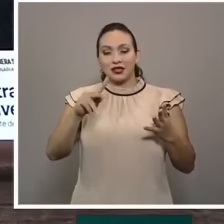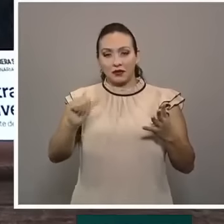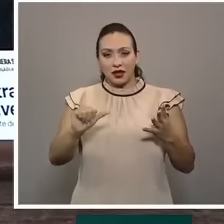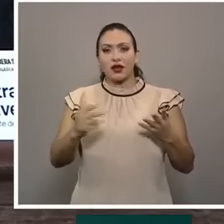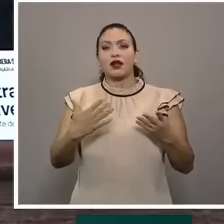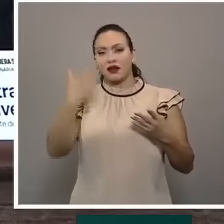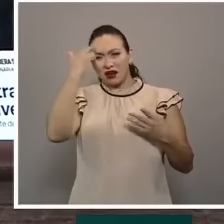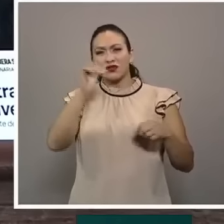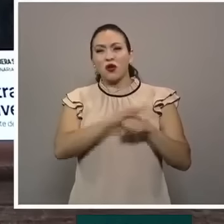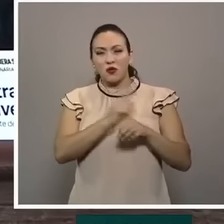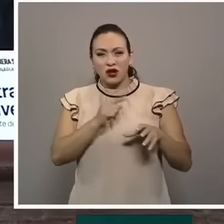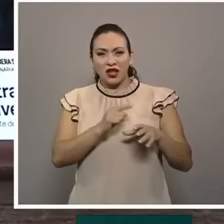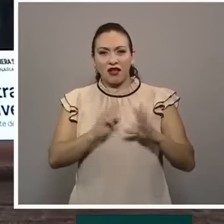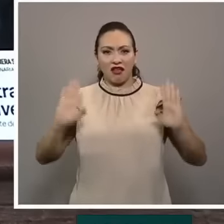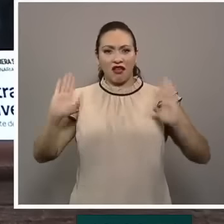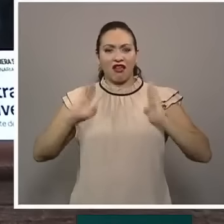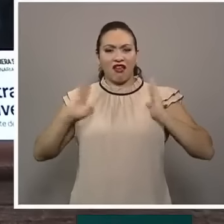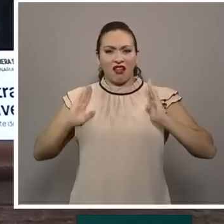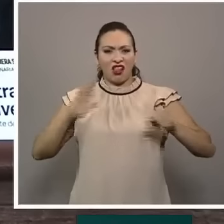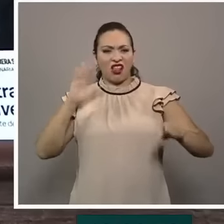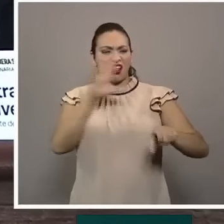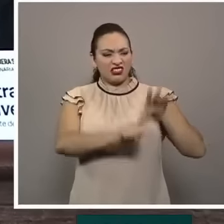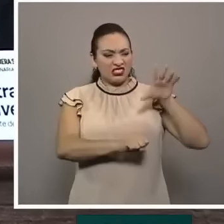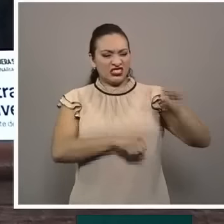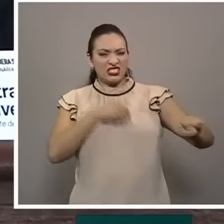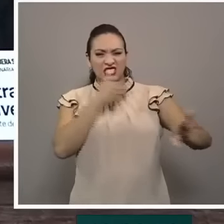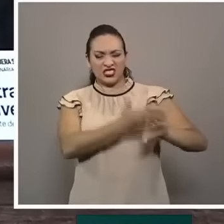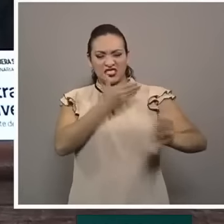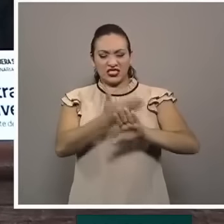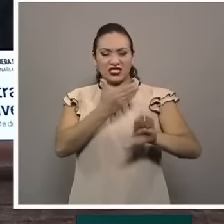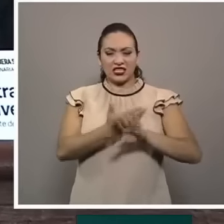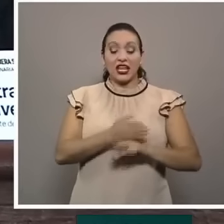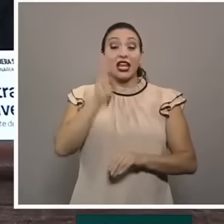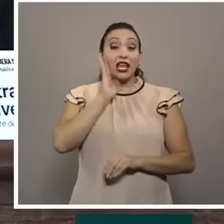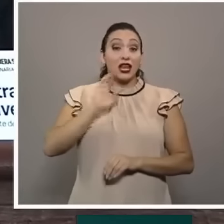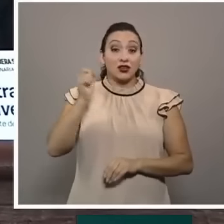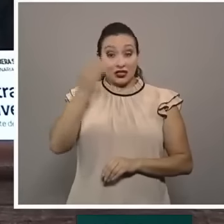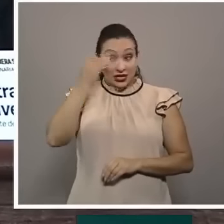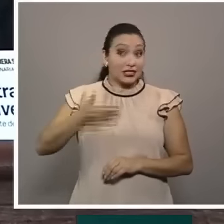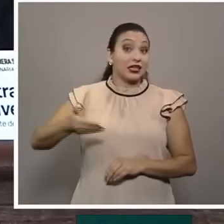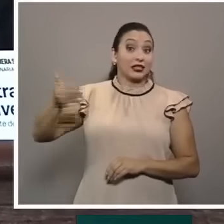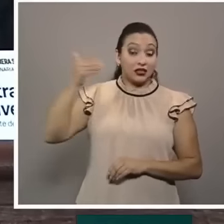ejército realista y al deseo de los ministros de la época, por cierto, todos hombres,